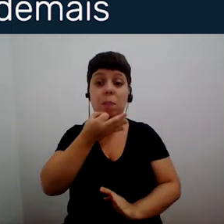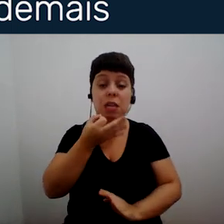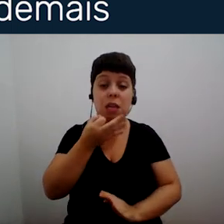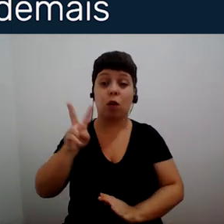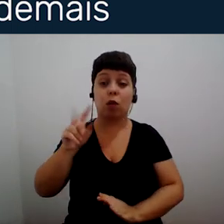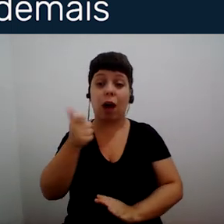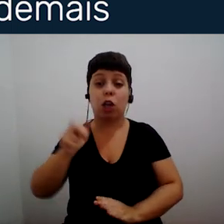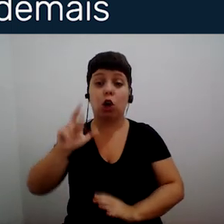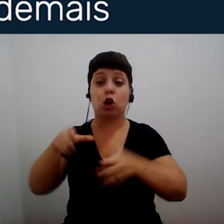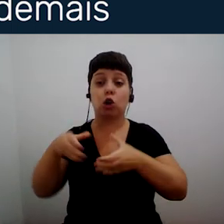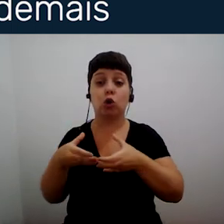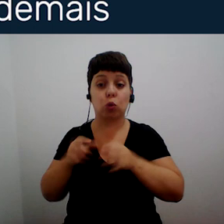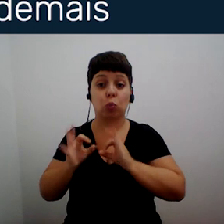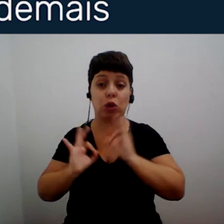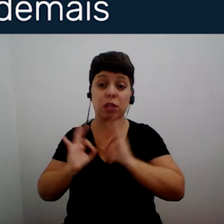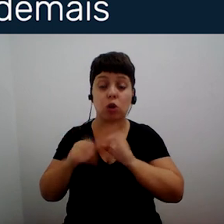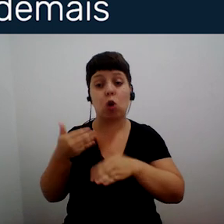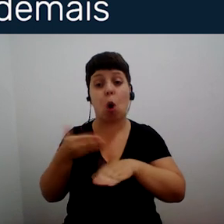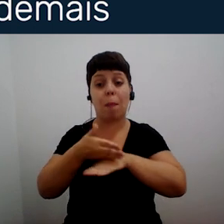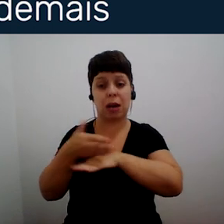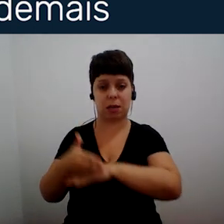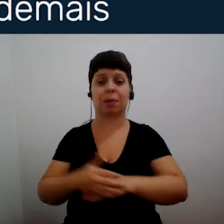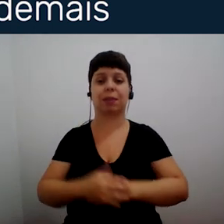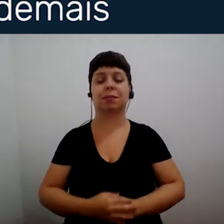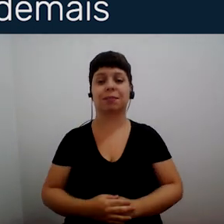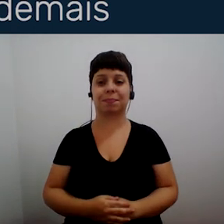representam as opiniões ou valores dos organizadores e demais participantes.